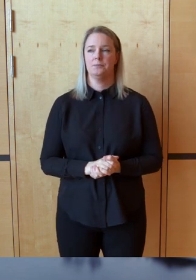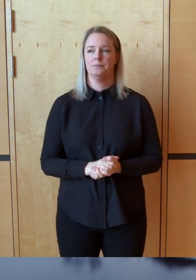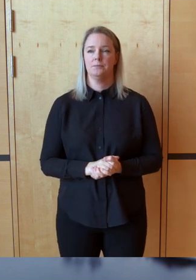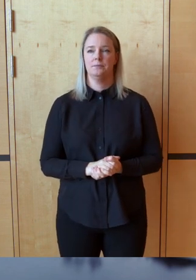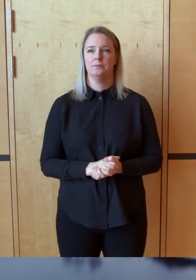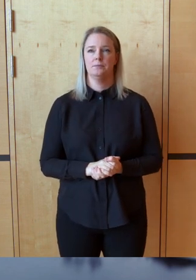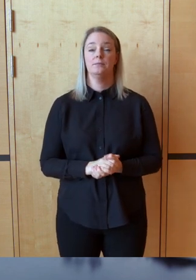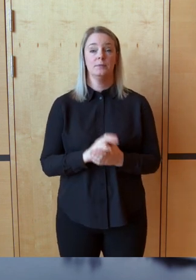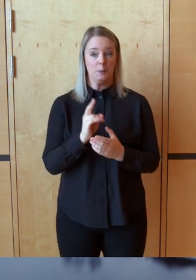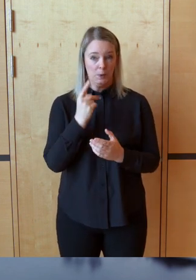Nu